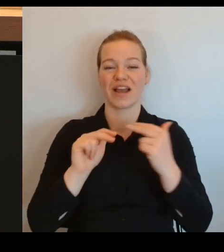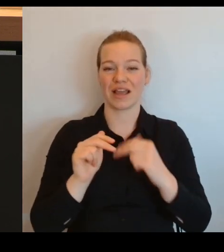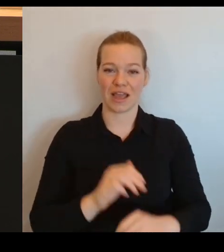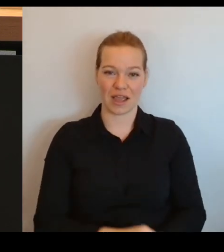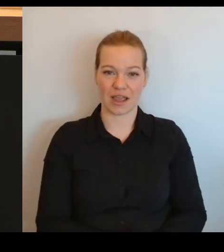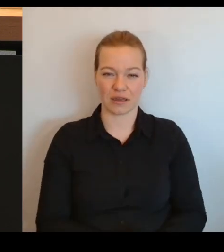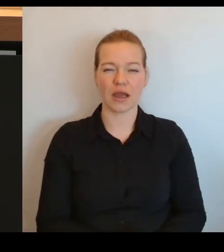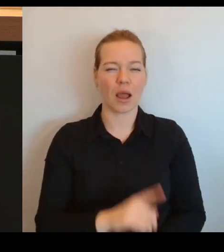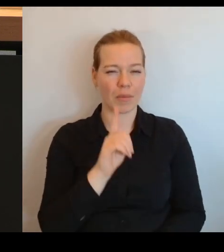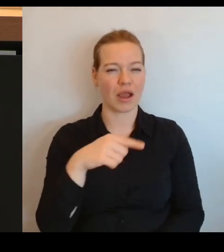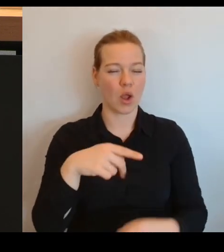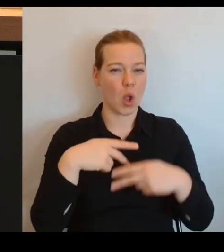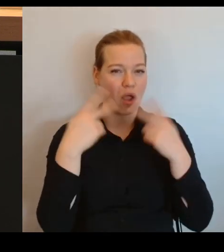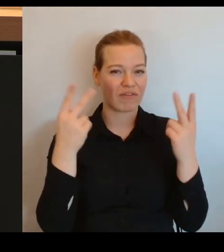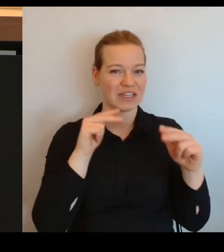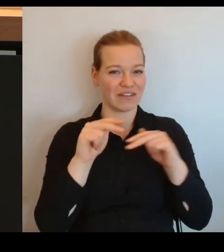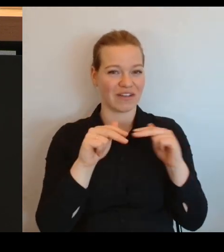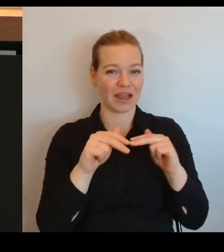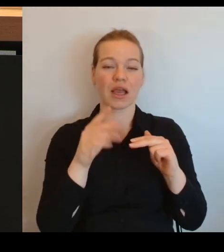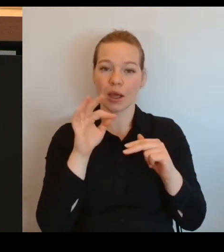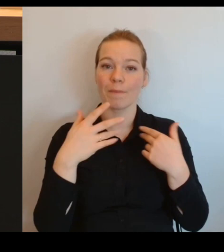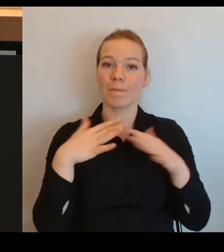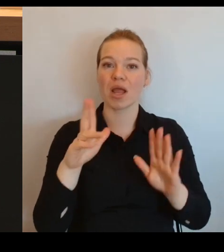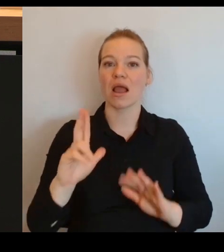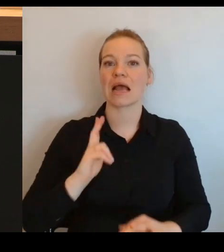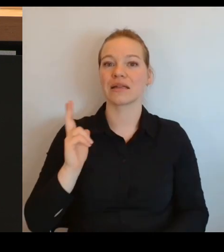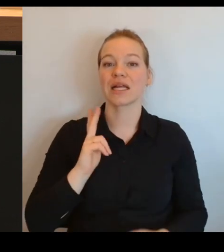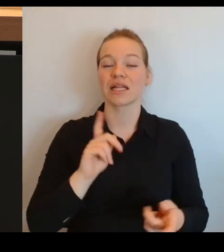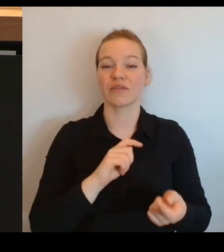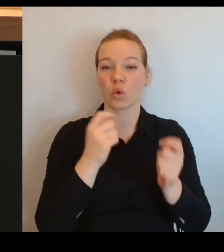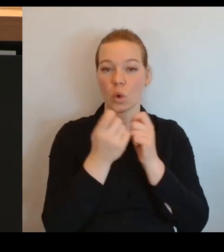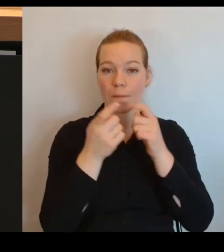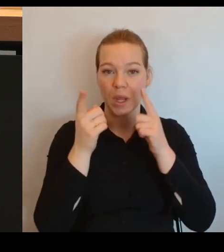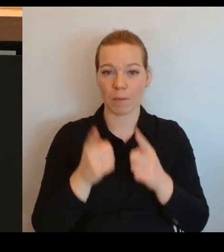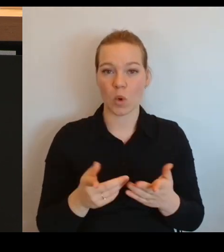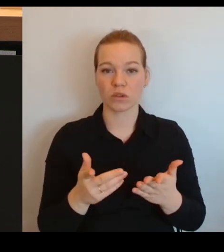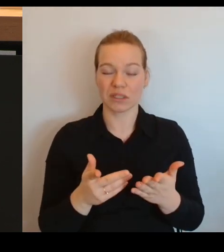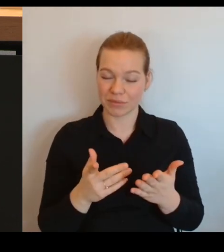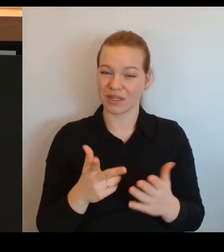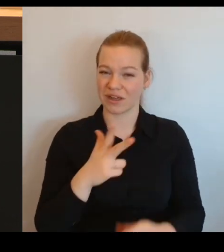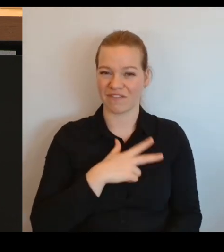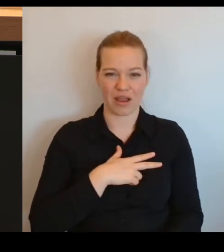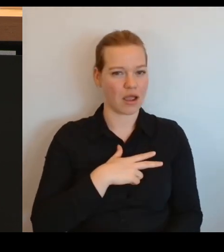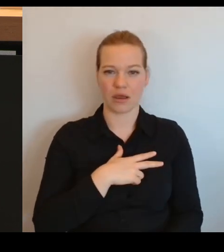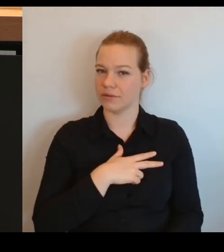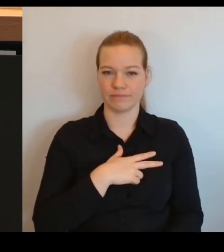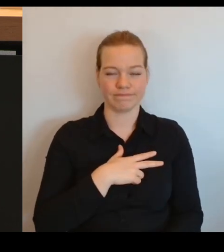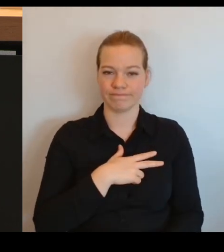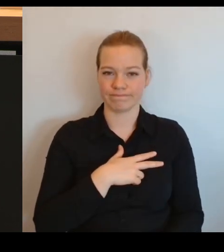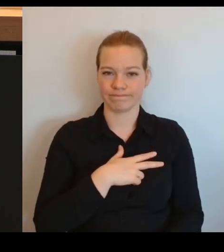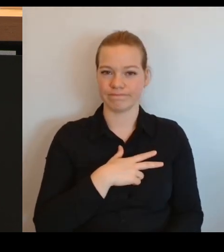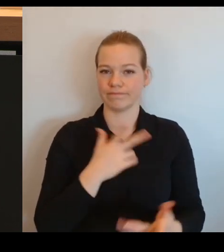Das Gegenteil ist der Fall. Dieser wird kategorisch ausgebremst. Und das muss sich nun wirklich ändern. Meine Damen und Herren